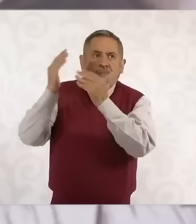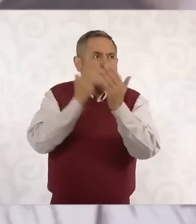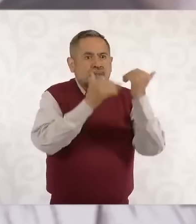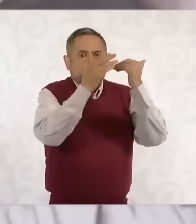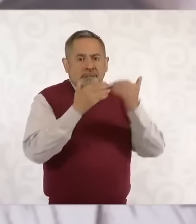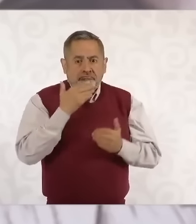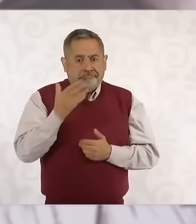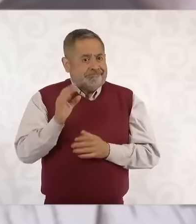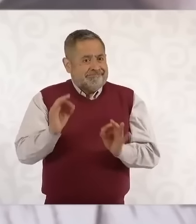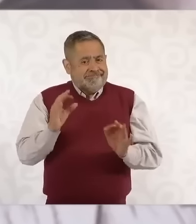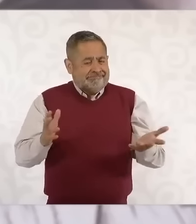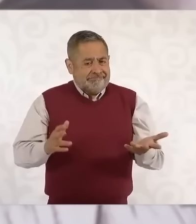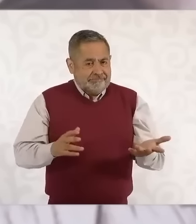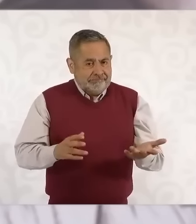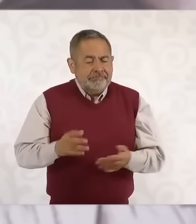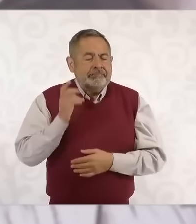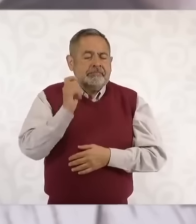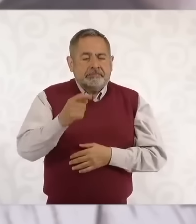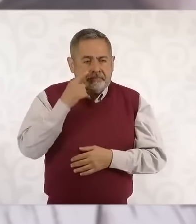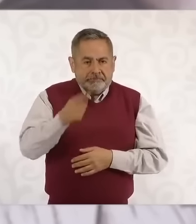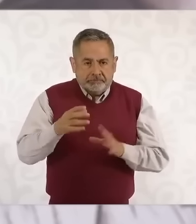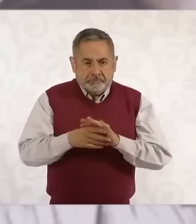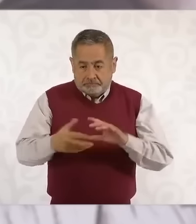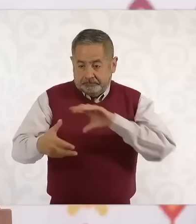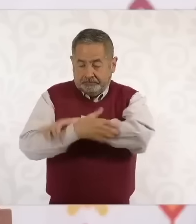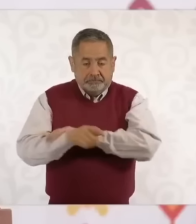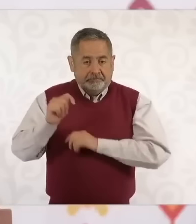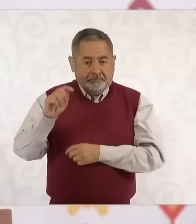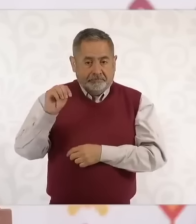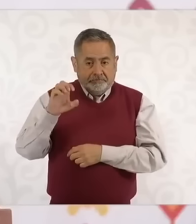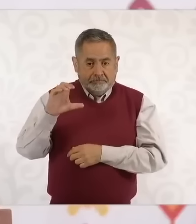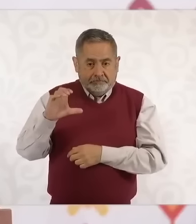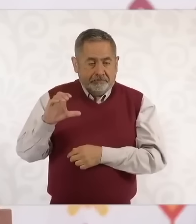el documento. El punto de partida es este tratado que ha significado para los dos países, México,